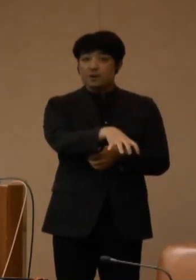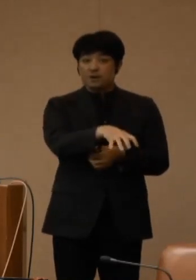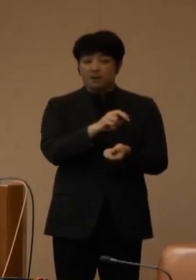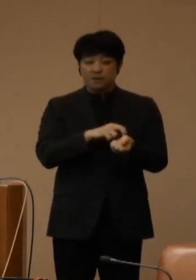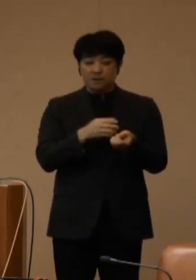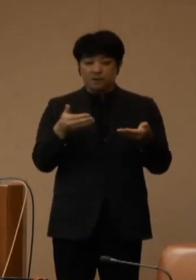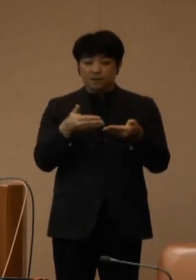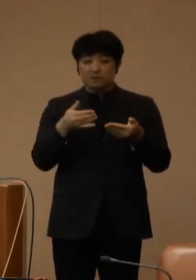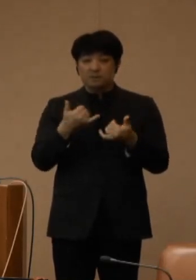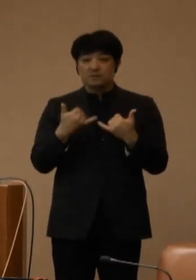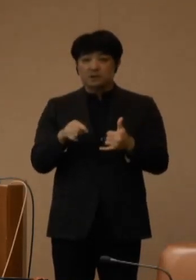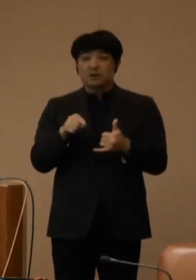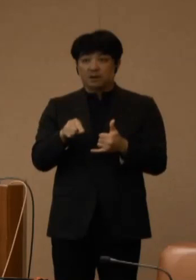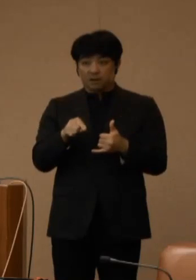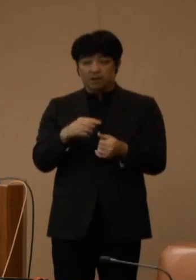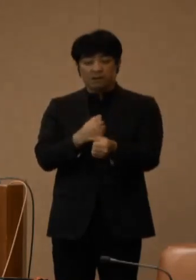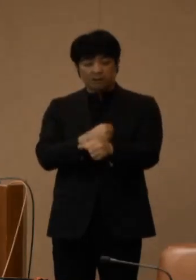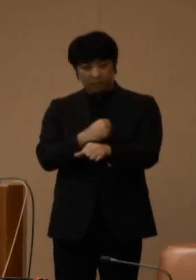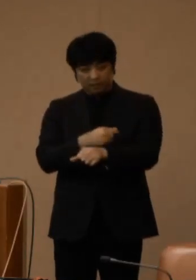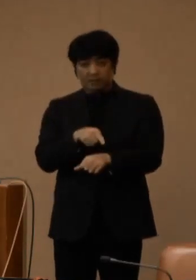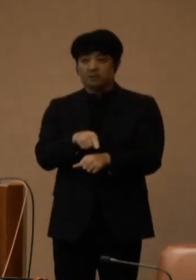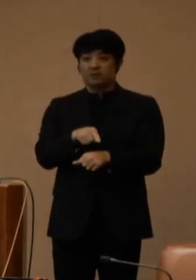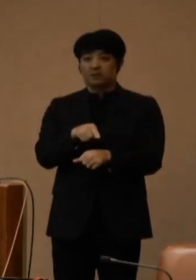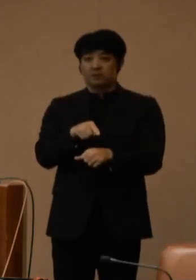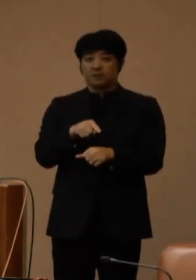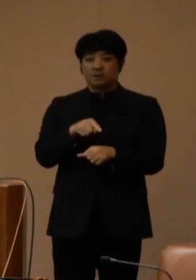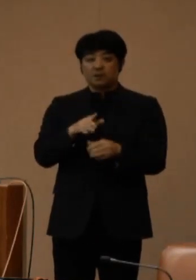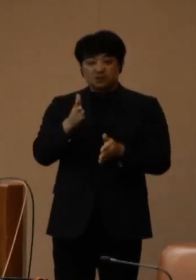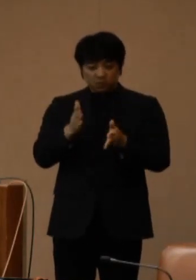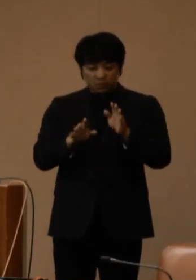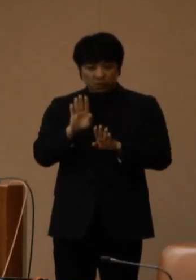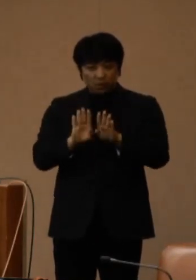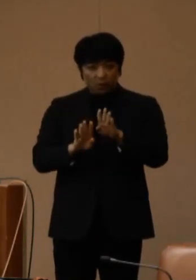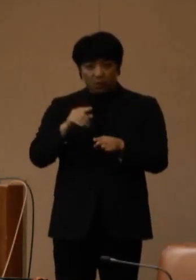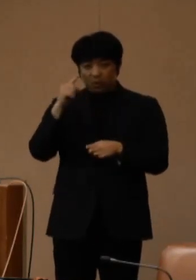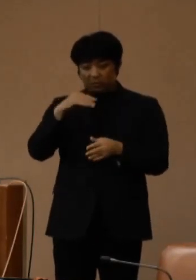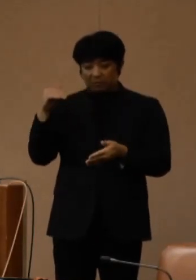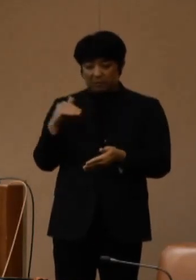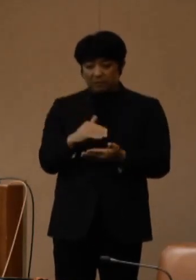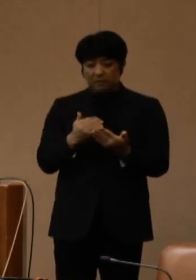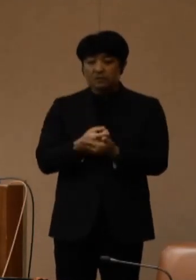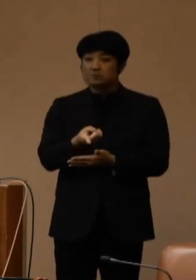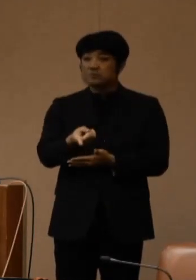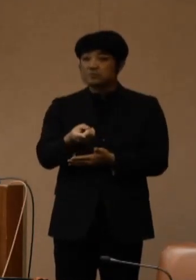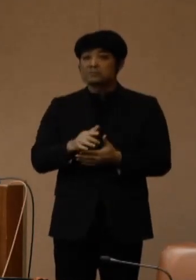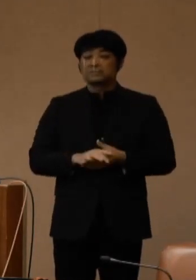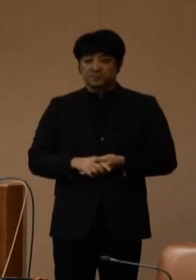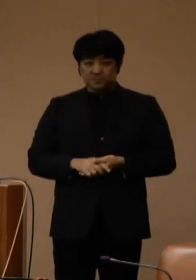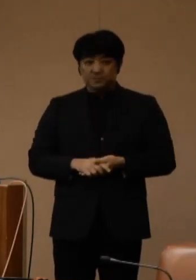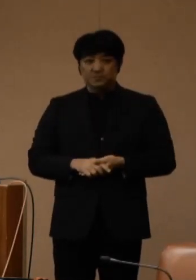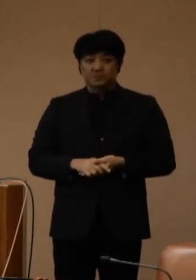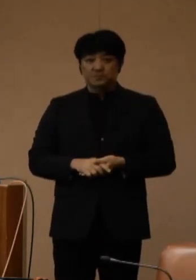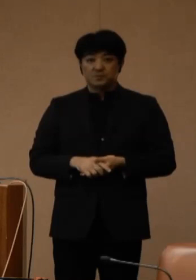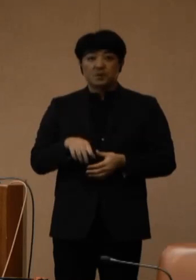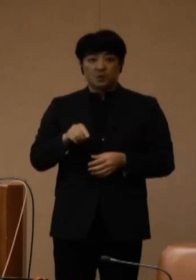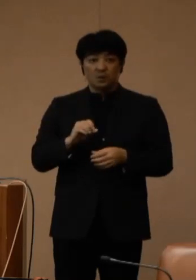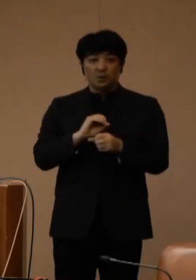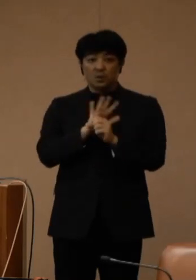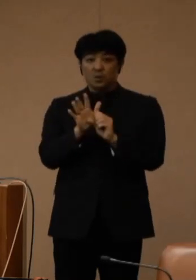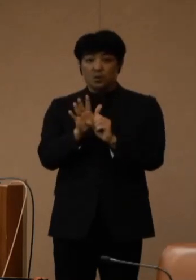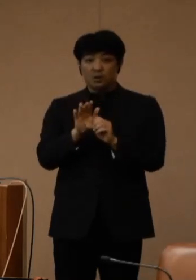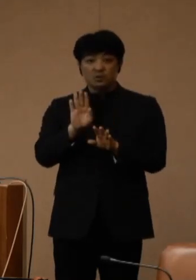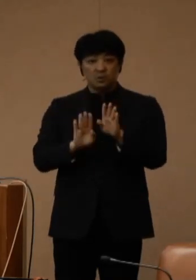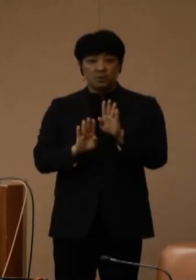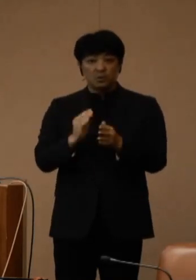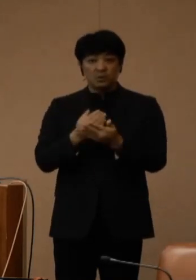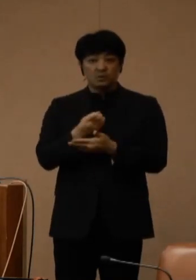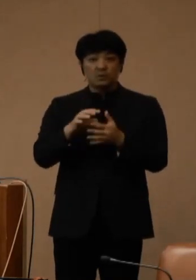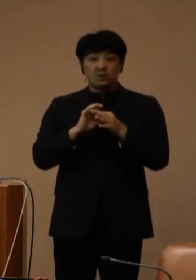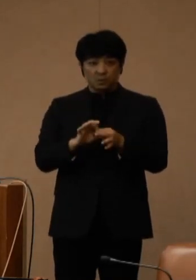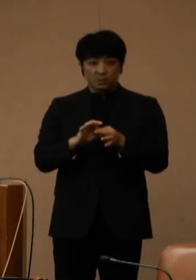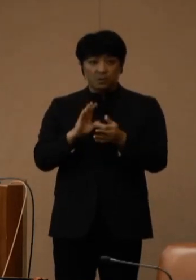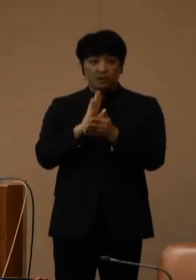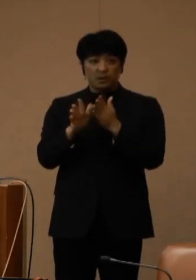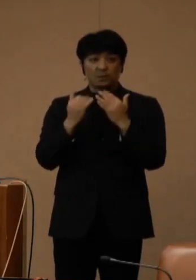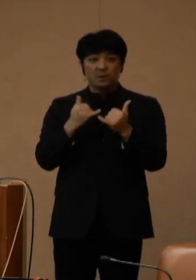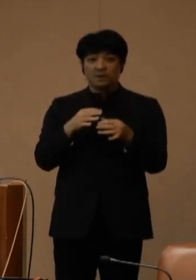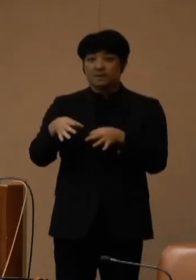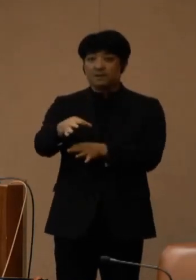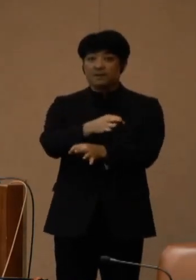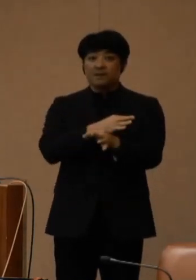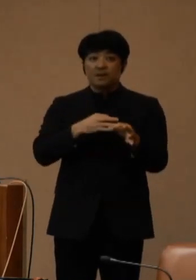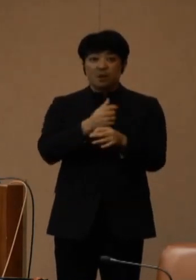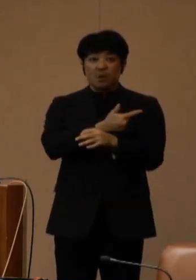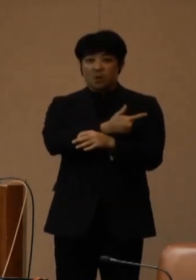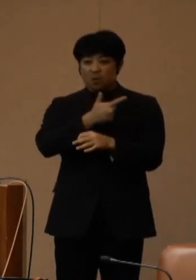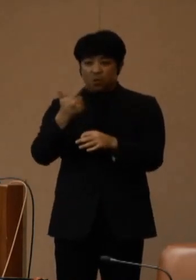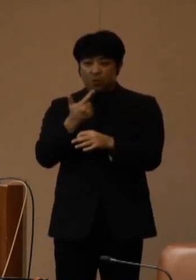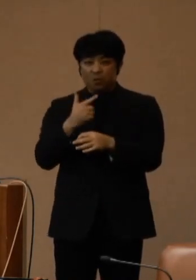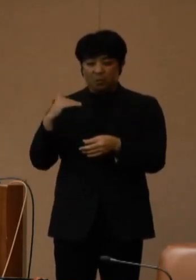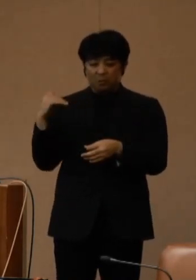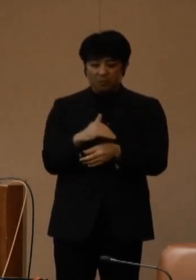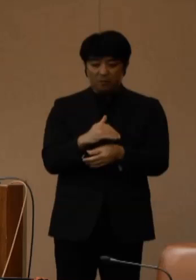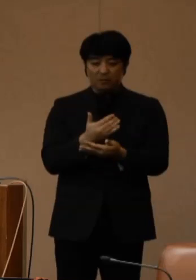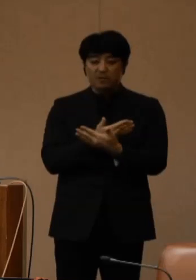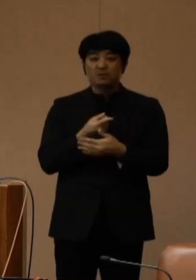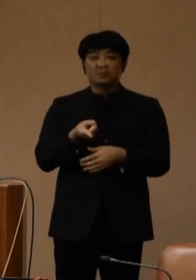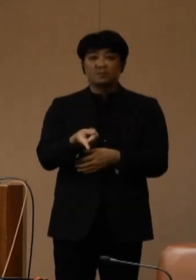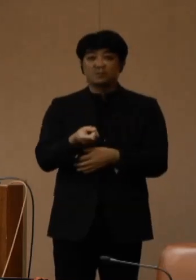病床もすでに、ひっぱくしているなど危機的な状況にあります。一方、このコロナ渦においては県民経済にも大きなダメージがあることも事実です。